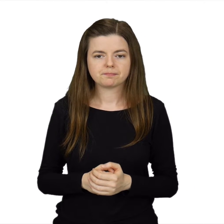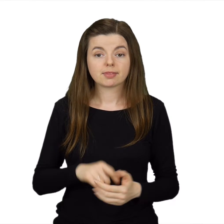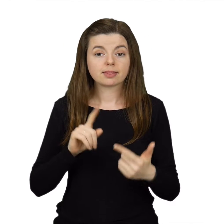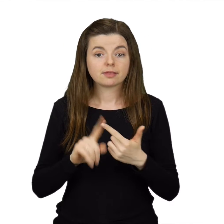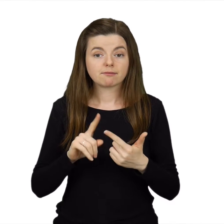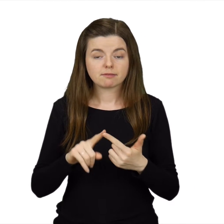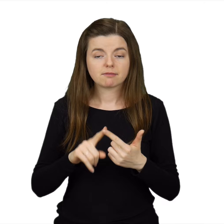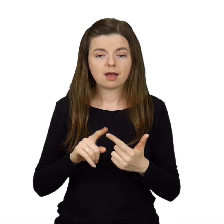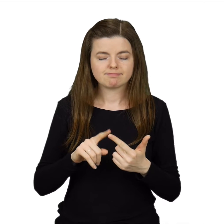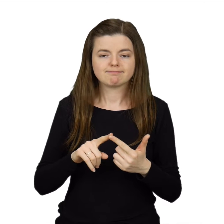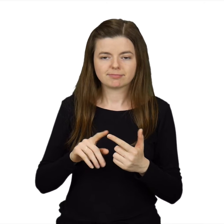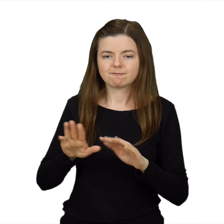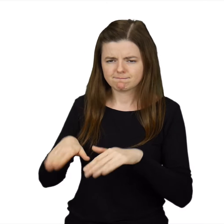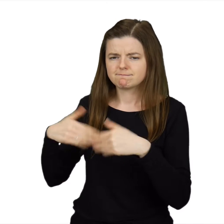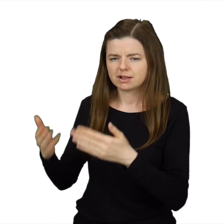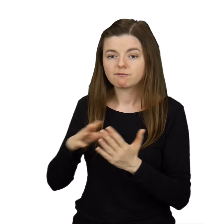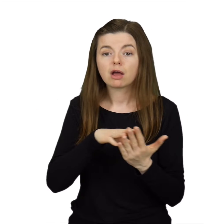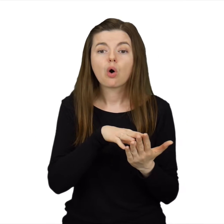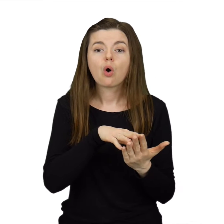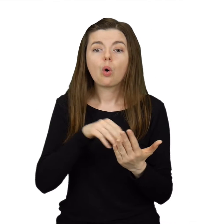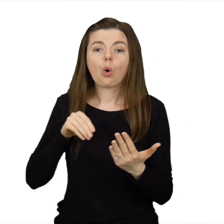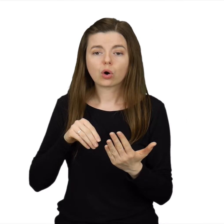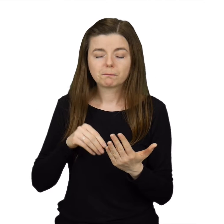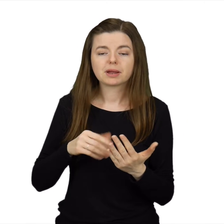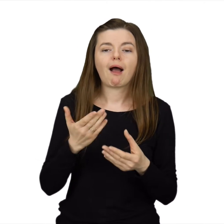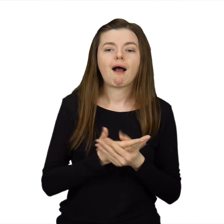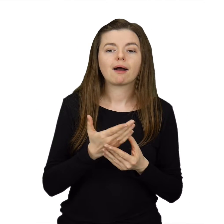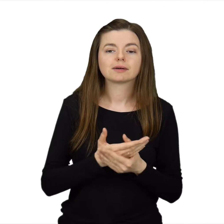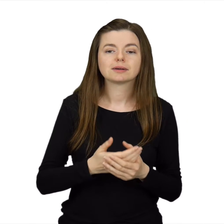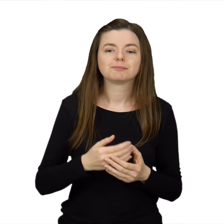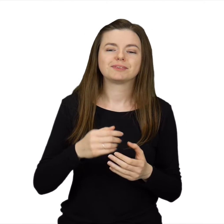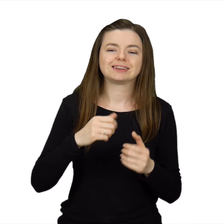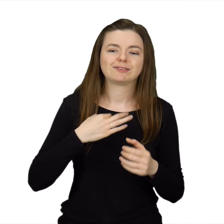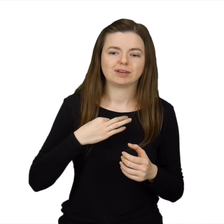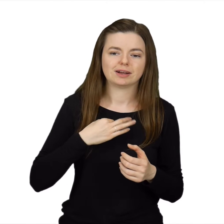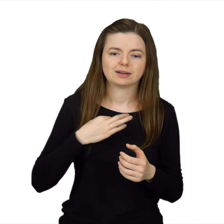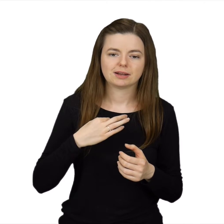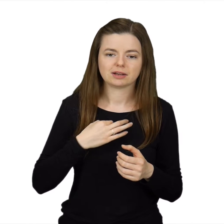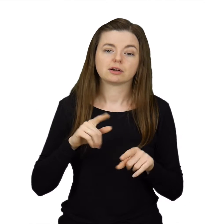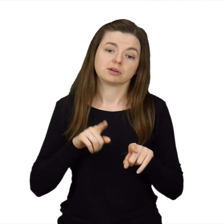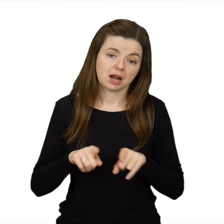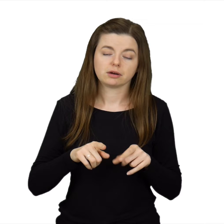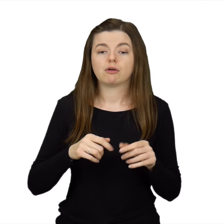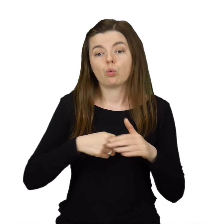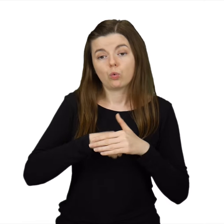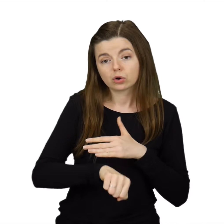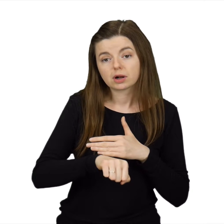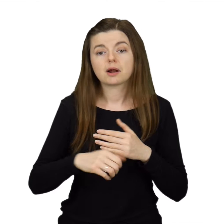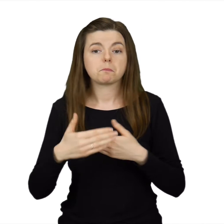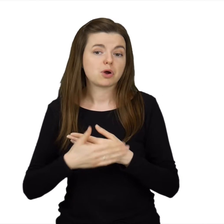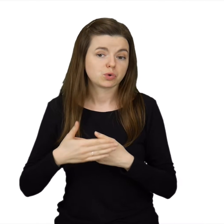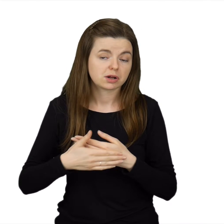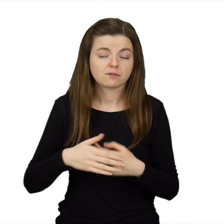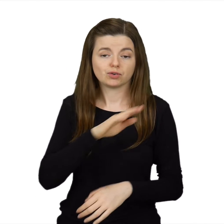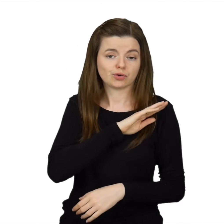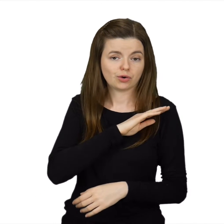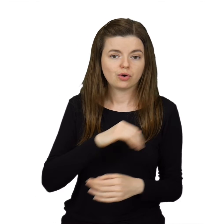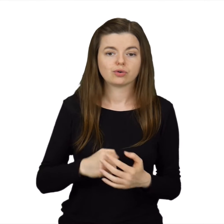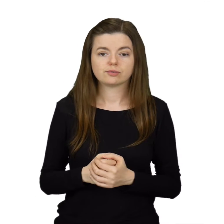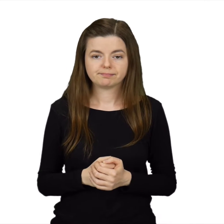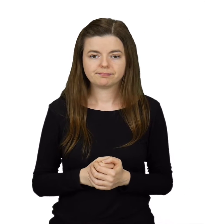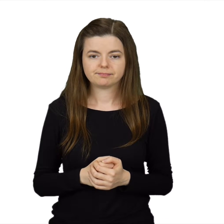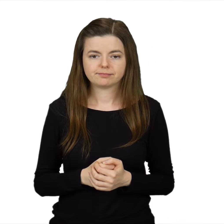wydawanie odpisów aktów stanu cywilnego, czyli aktów urodzenia, małżeństwa i zgonu,